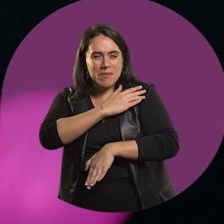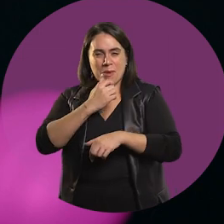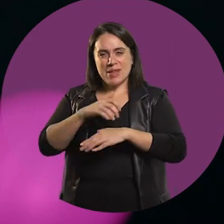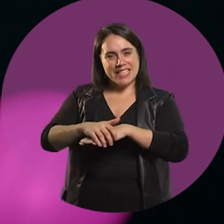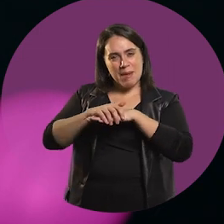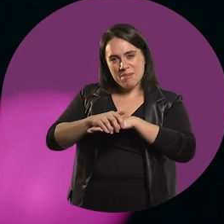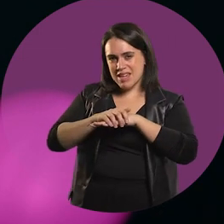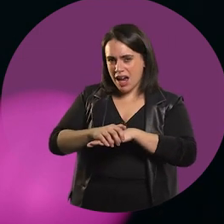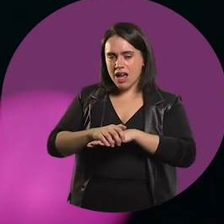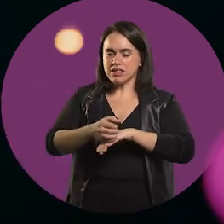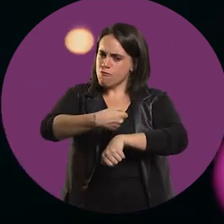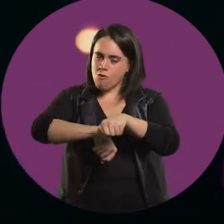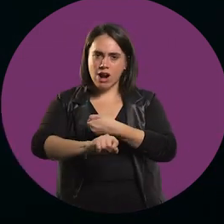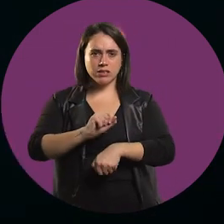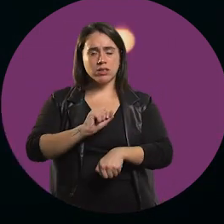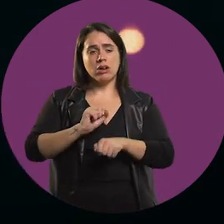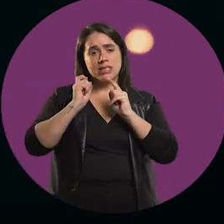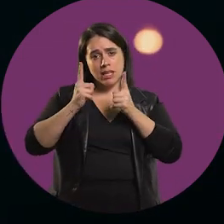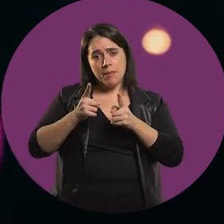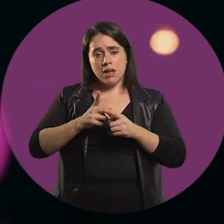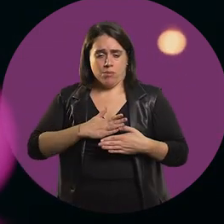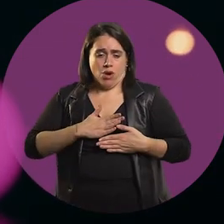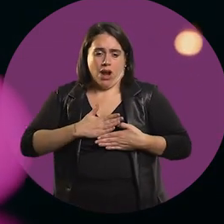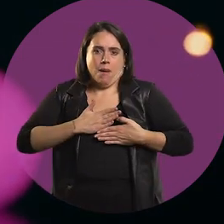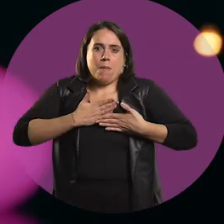Eso, y bueno, también en lo afectivo, ¿no?